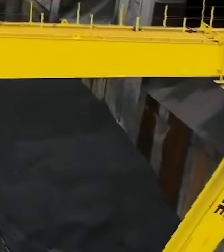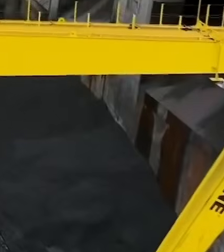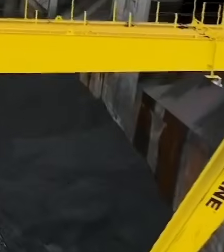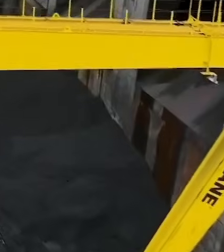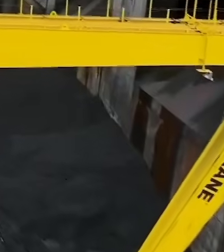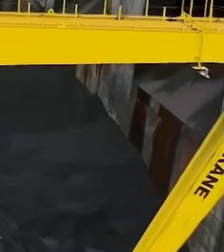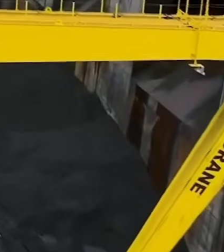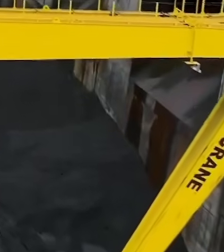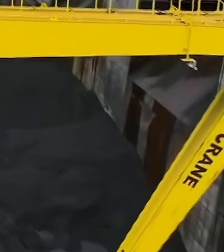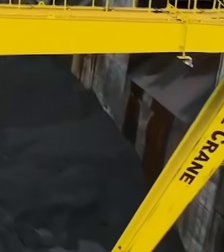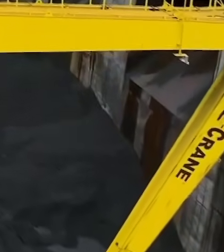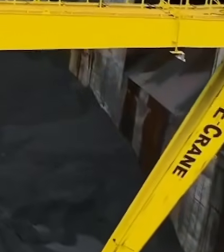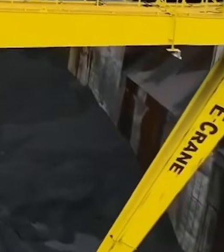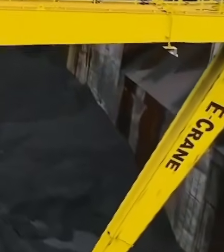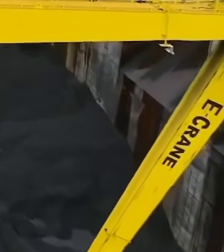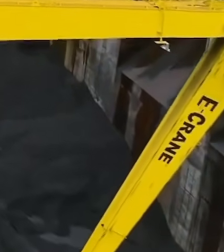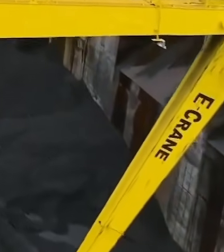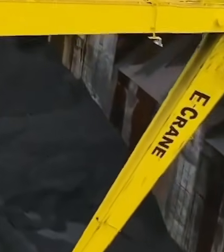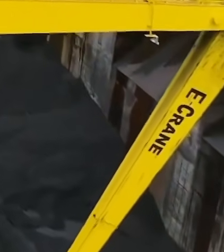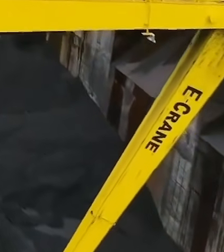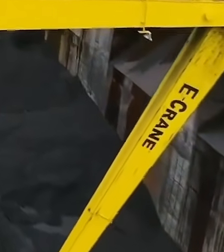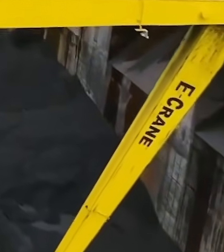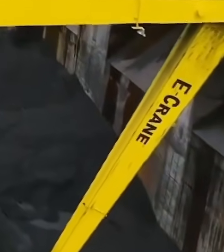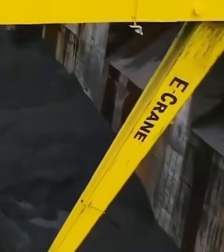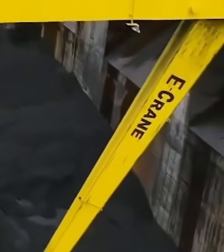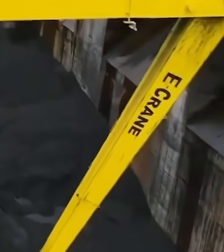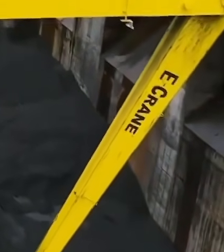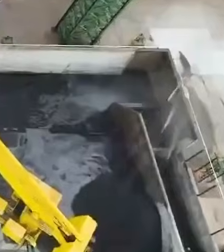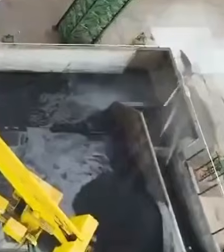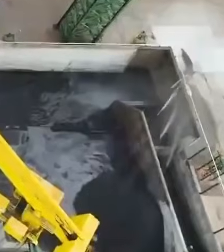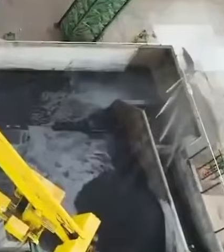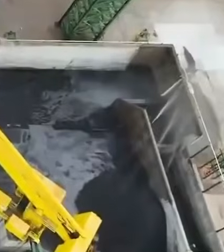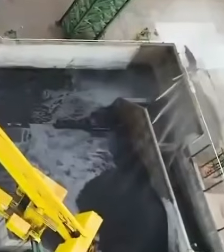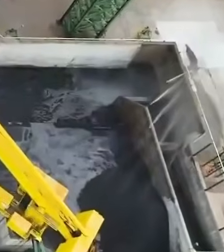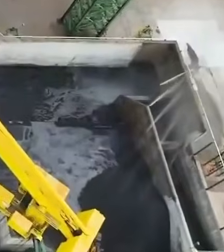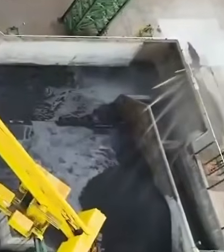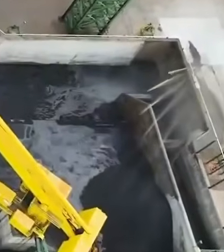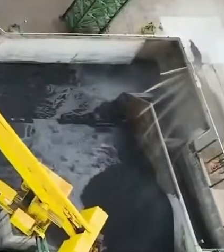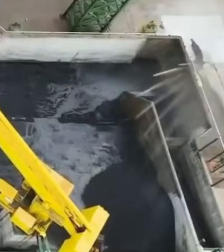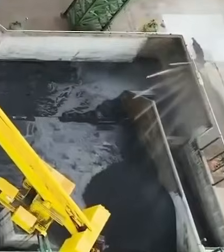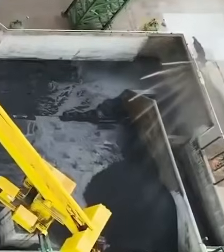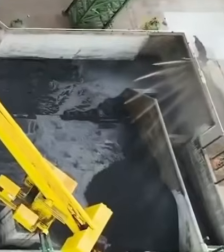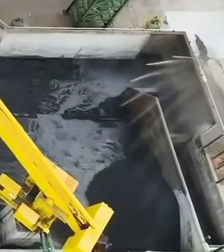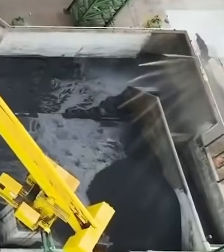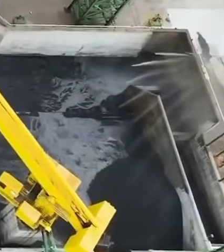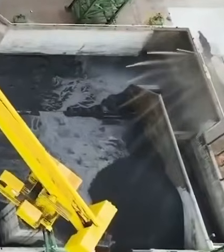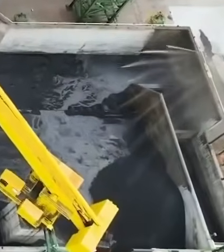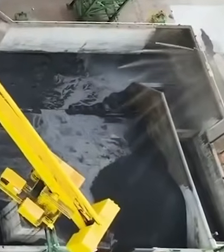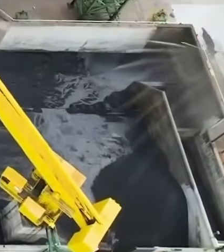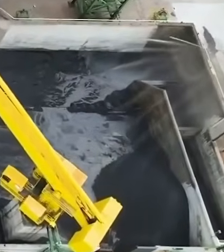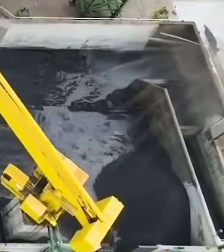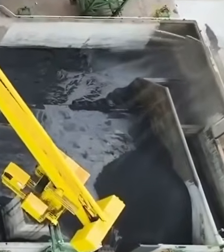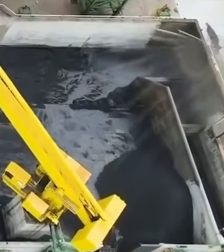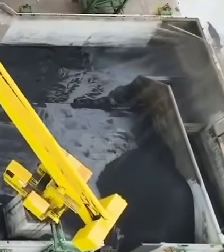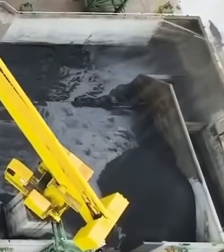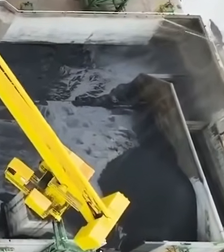líquido a Sólido y esta Este es un combustible que sirve para consumo en plantas cementeras y